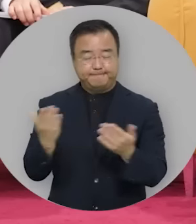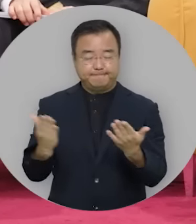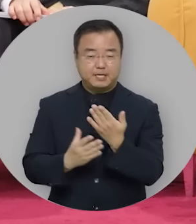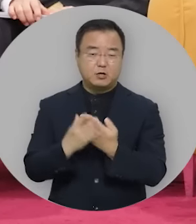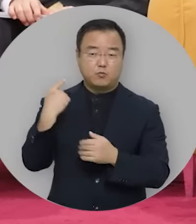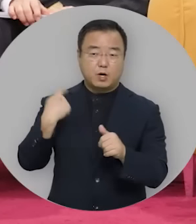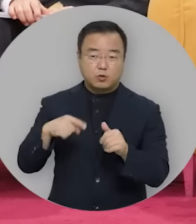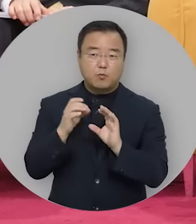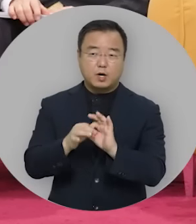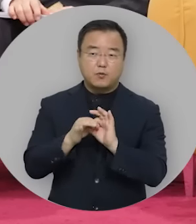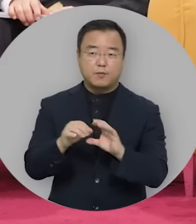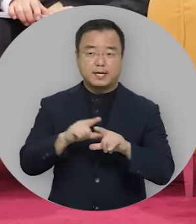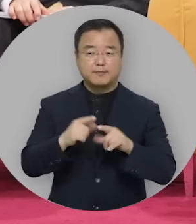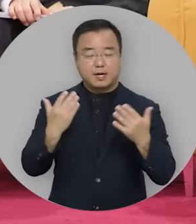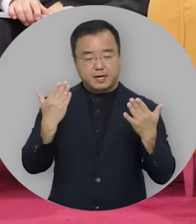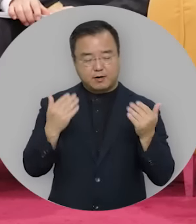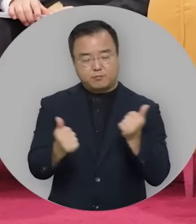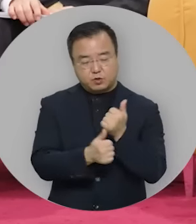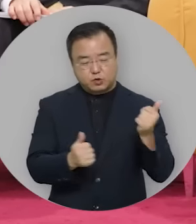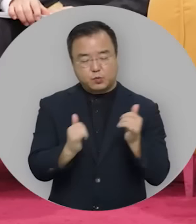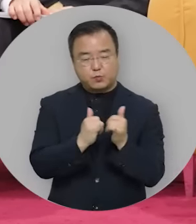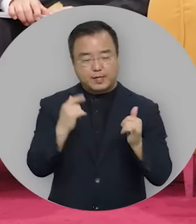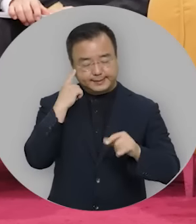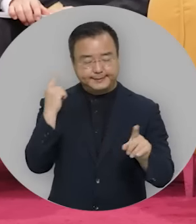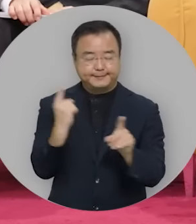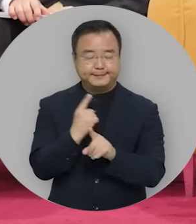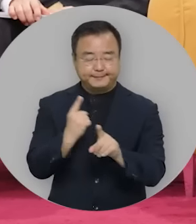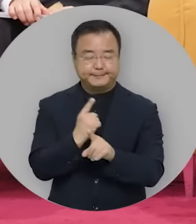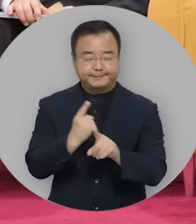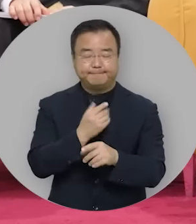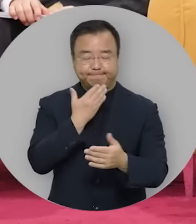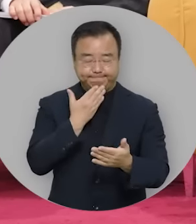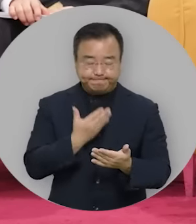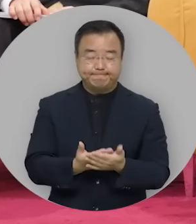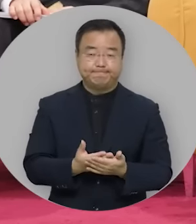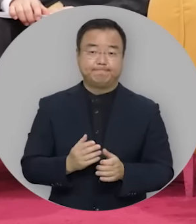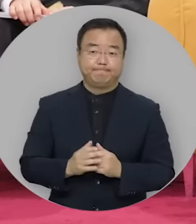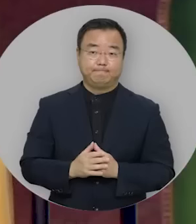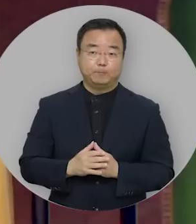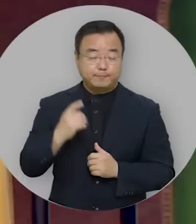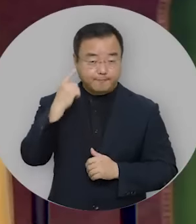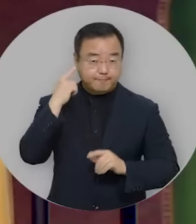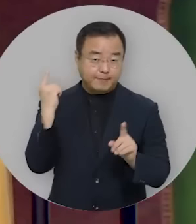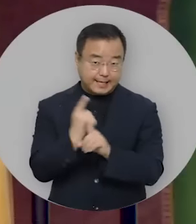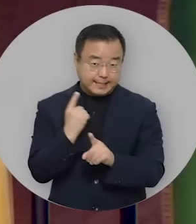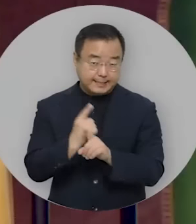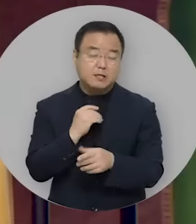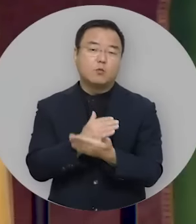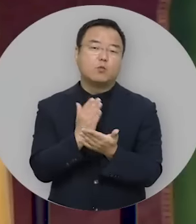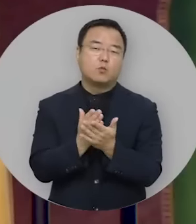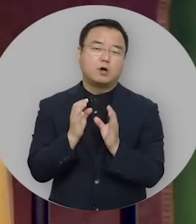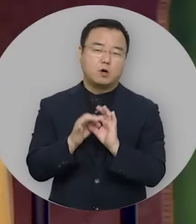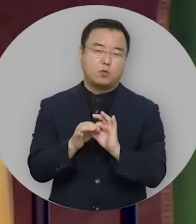또 통합교육하려면 일반 학교 구성원의 인식 개선이 굉장히 중요하기 때문에 이 인식 개선 분야에 있어서도